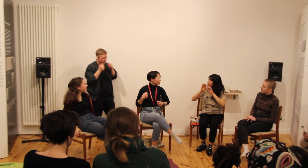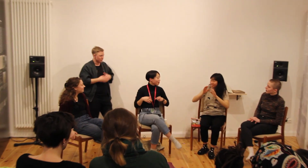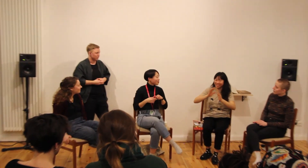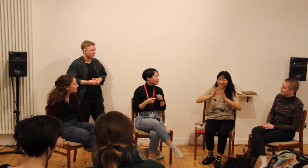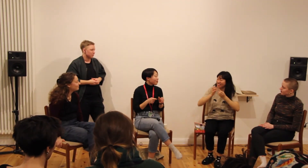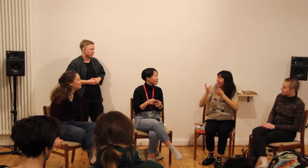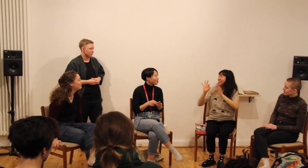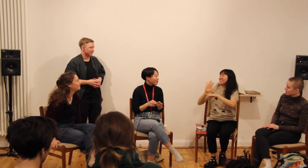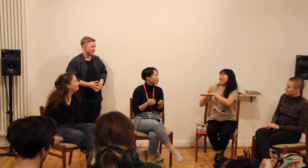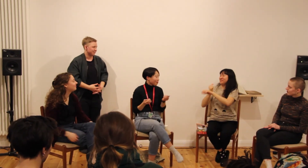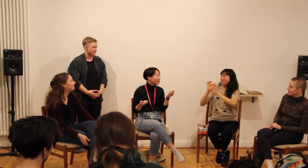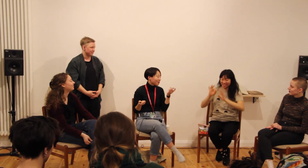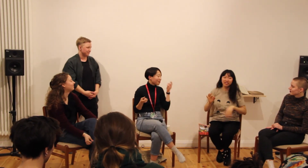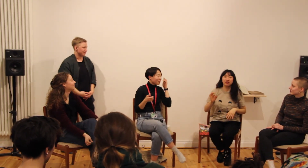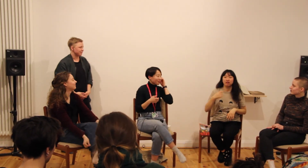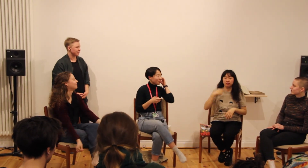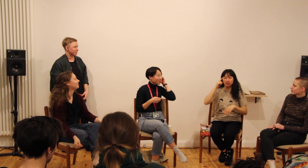Vielen Dank zu der Erklärung zu deinem zweiten Film.